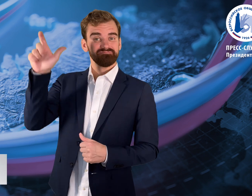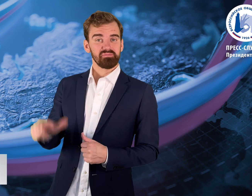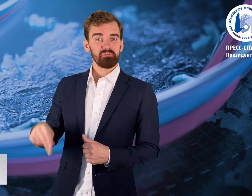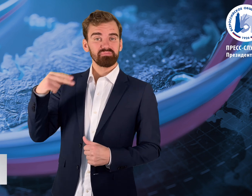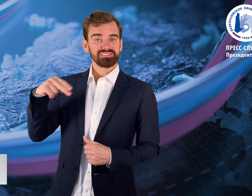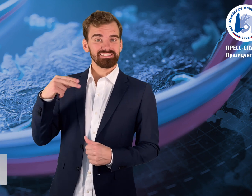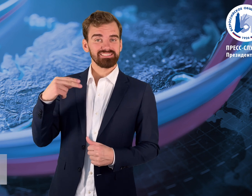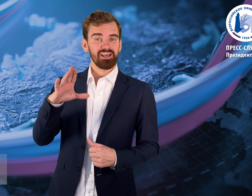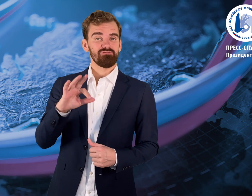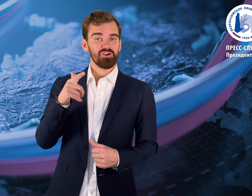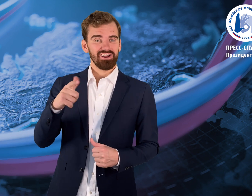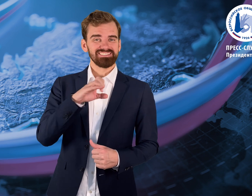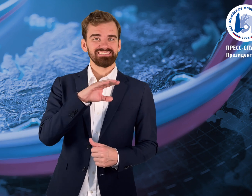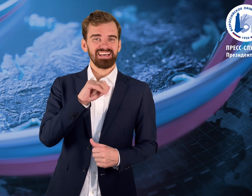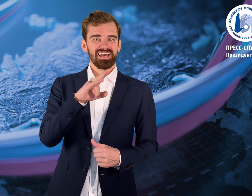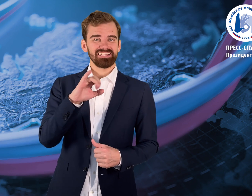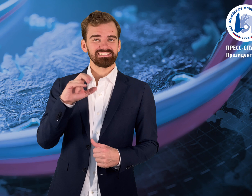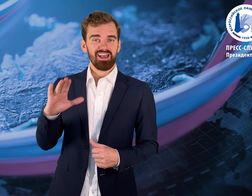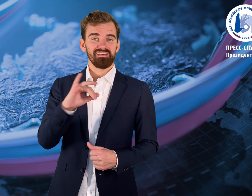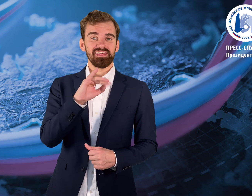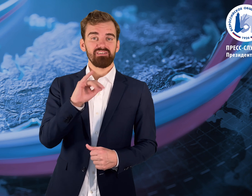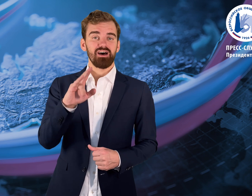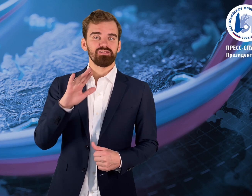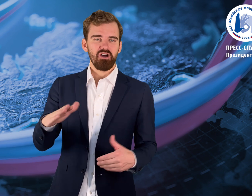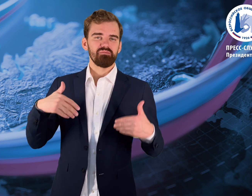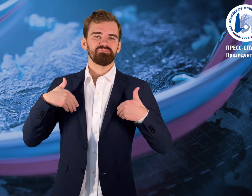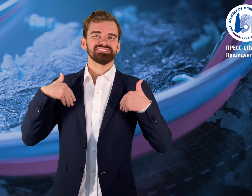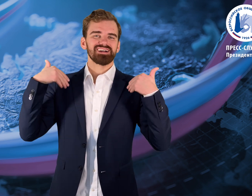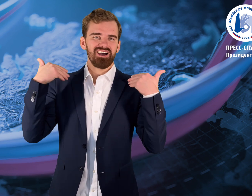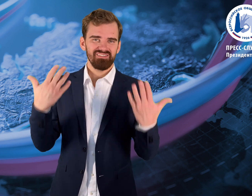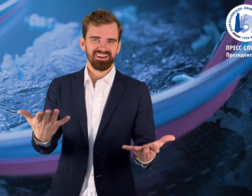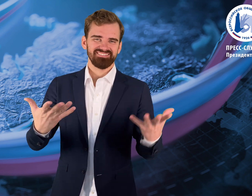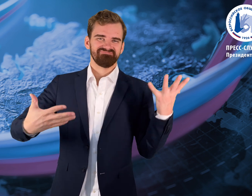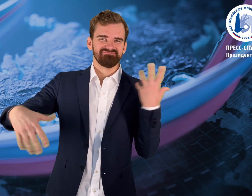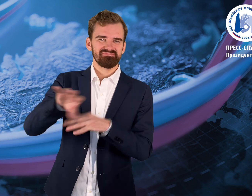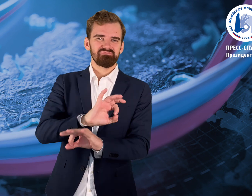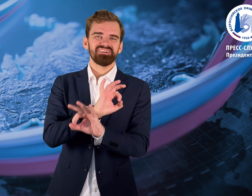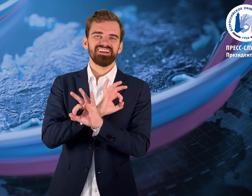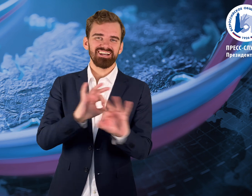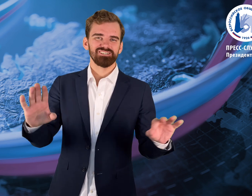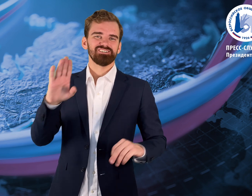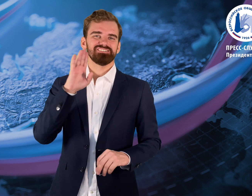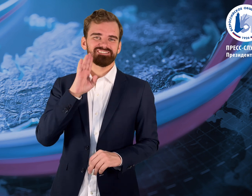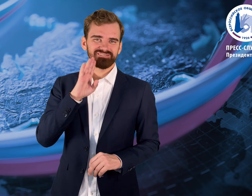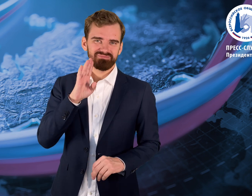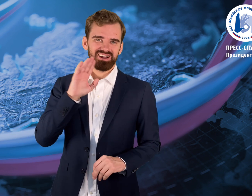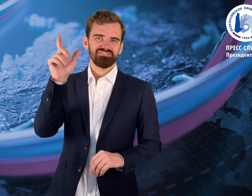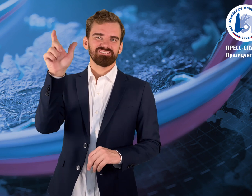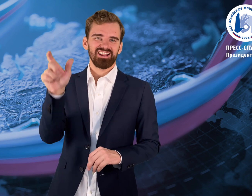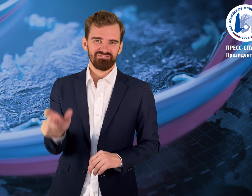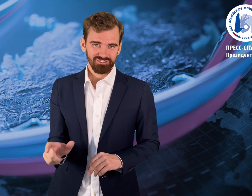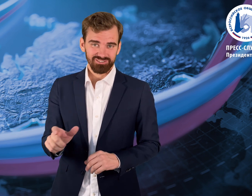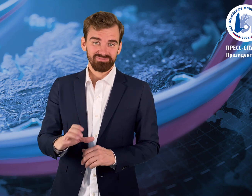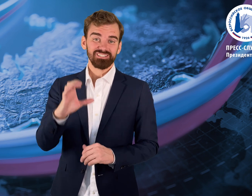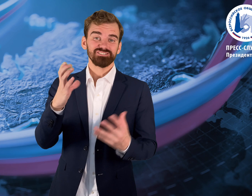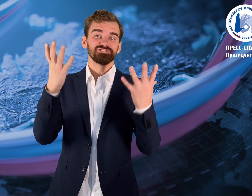Сегодня Станислав Иванов поздравил прекрасную половину человечества